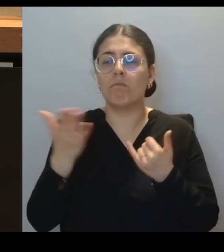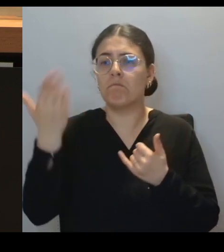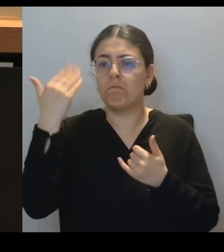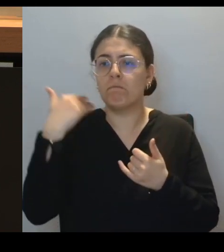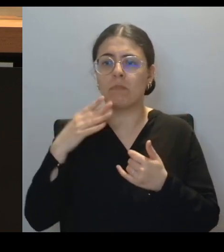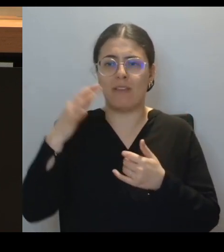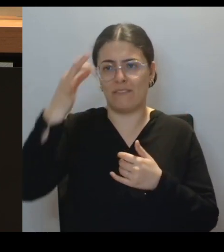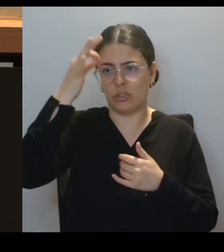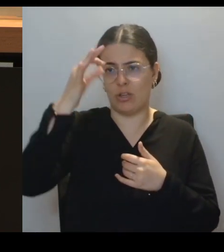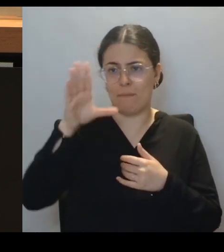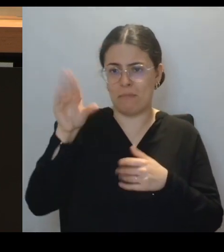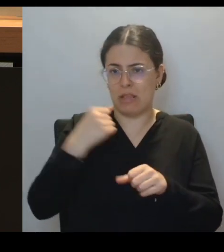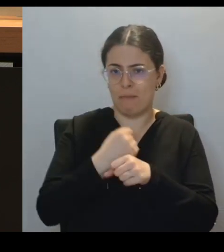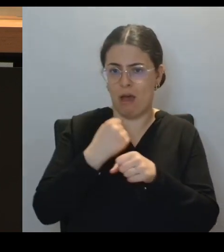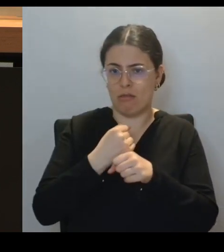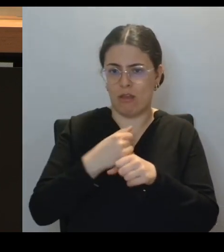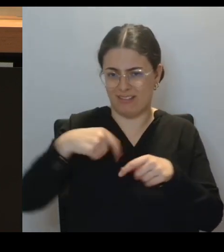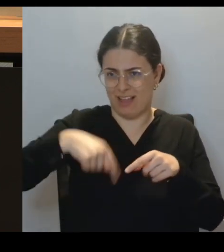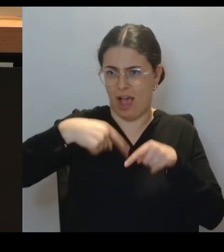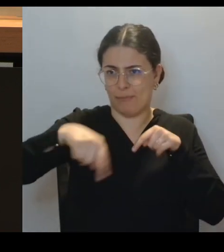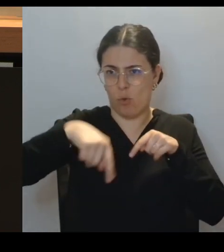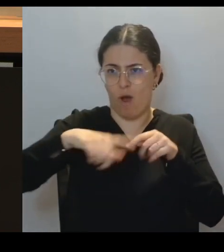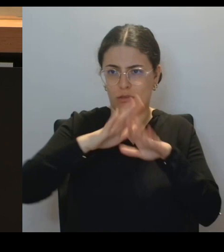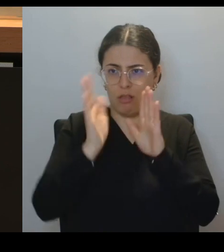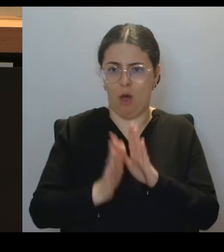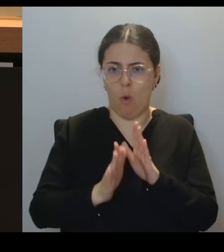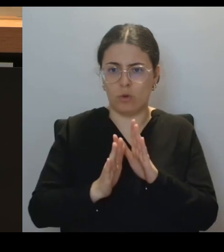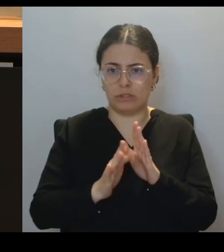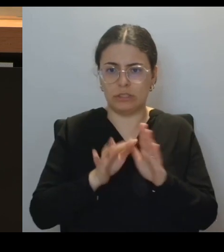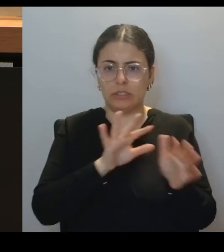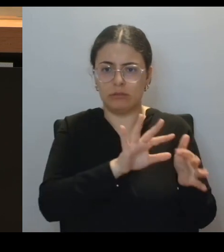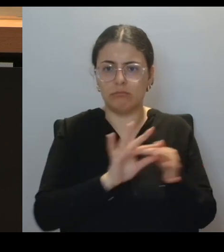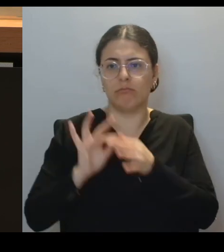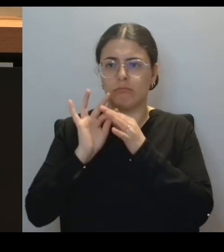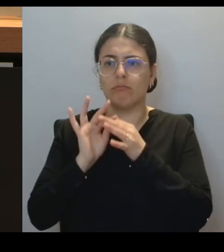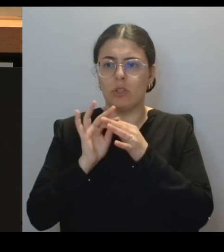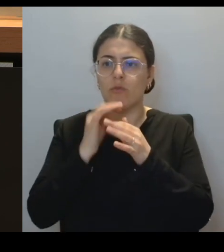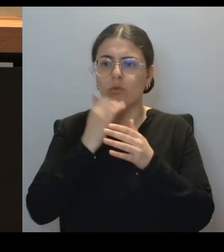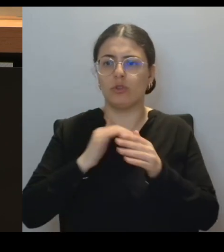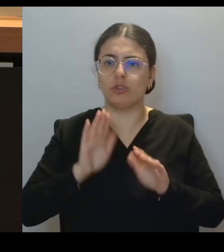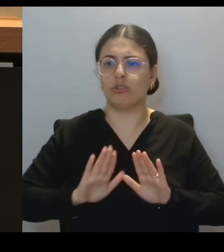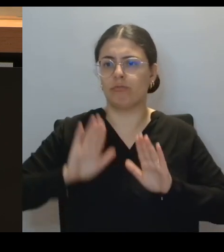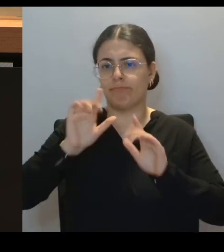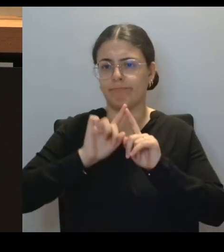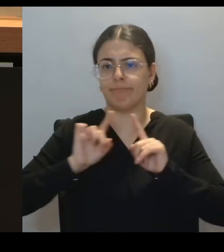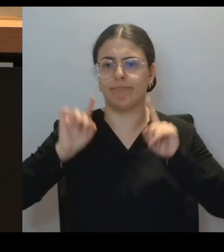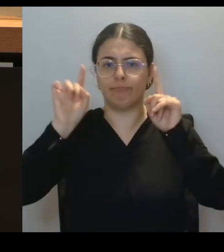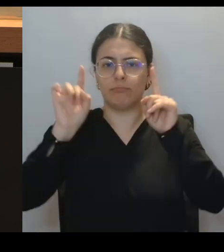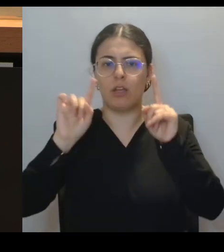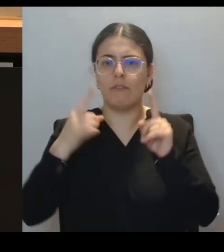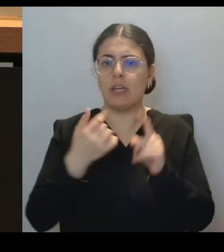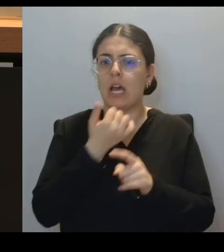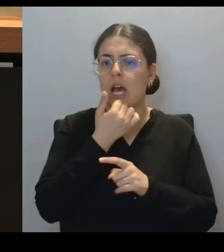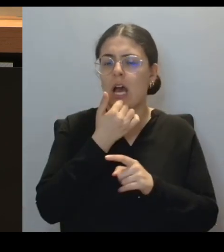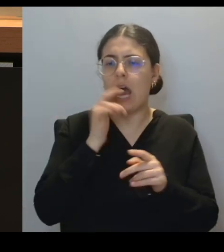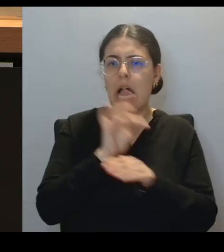Mitbegründer der Opferberatungsstelle Reach Out Berlin und antirassistischen Aktivistinnen wie Basu erinnern. Er war der Anwalt rassistisch